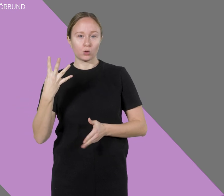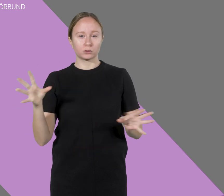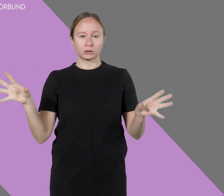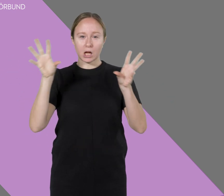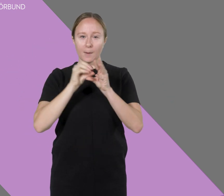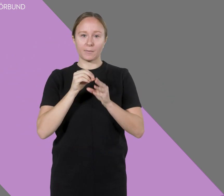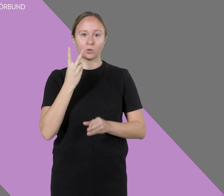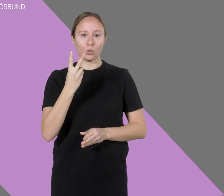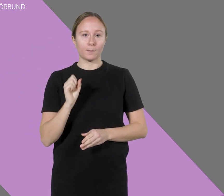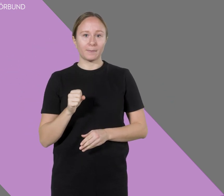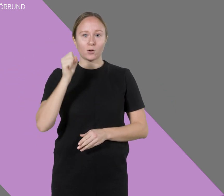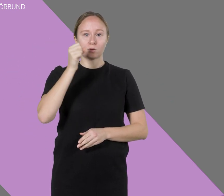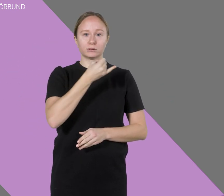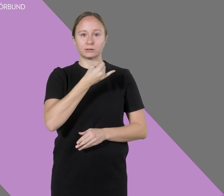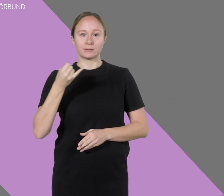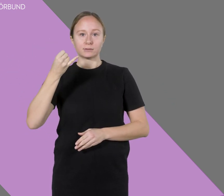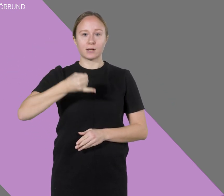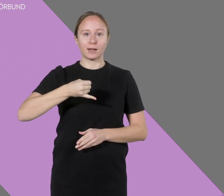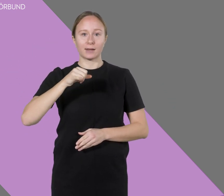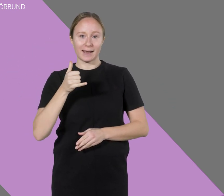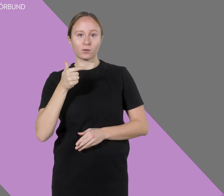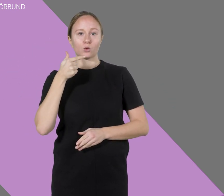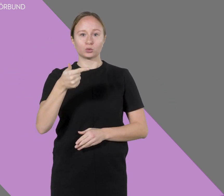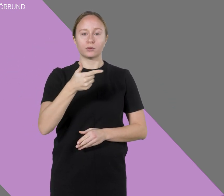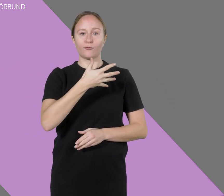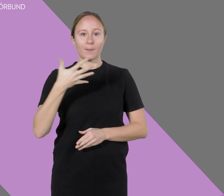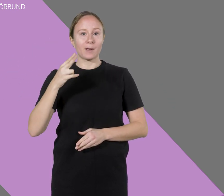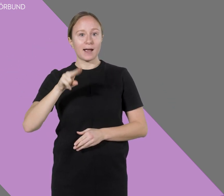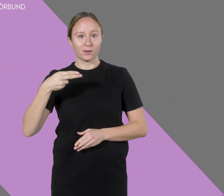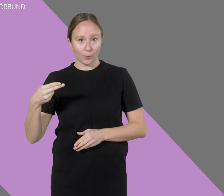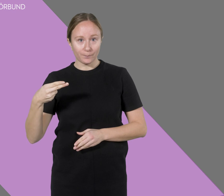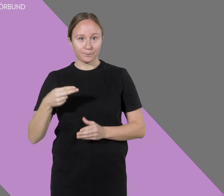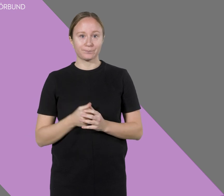om sammanlagt 2 669 500 euro.